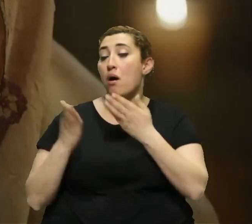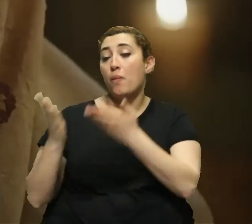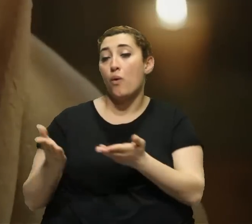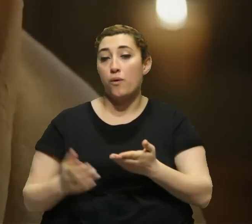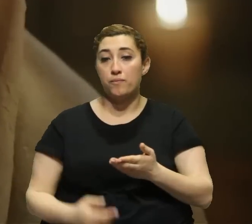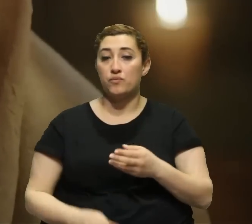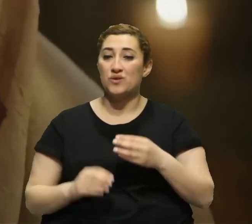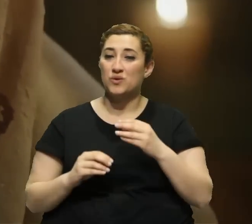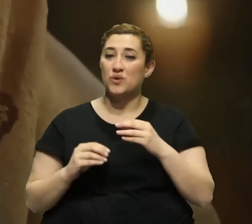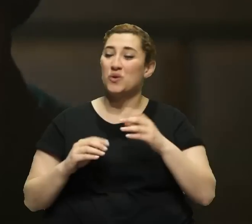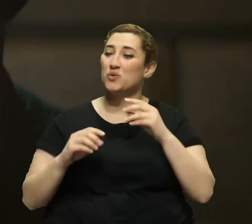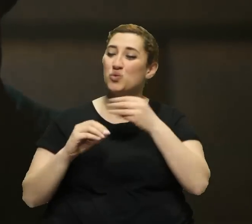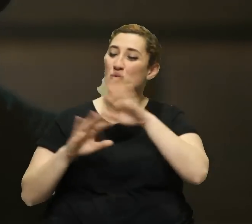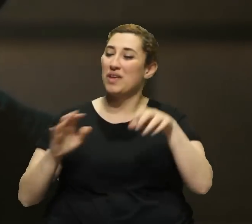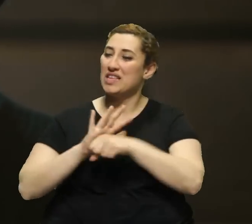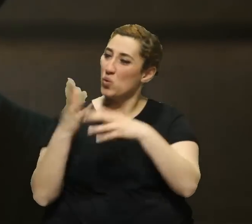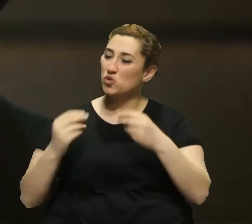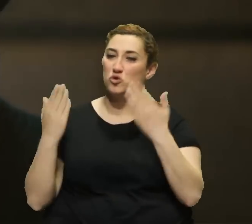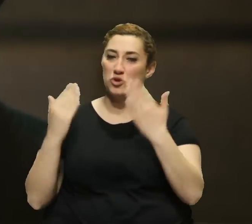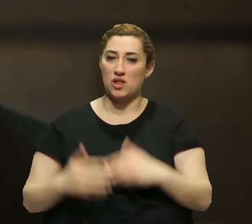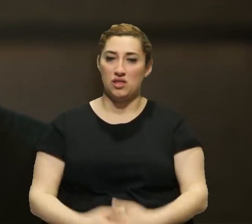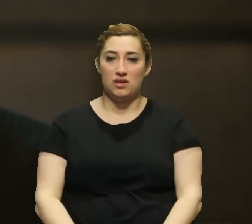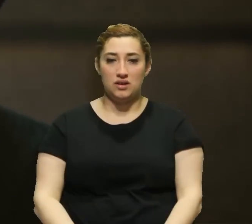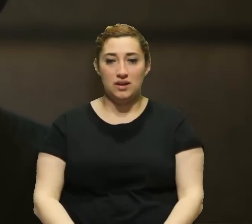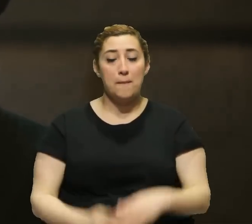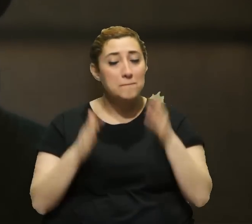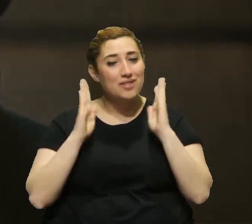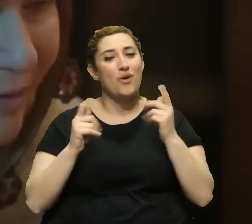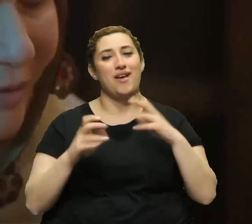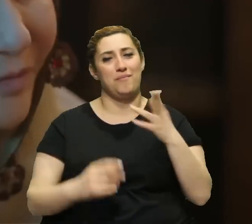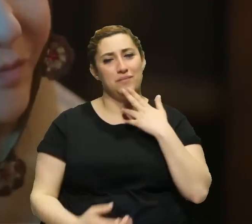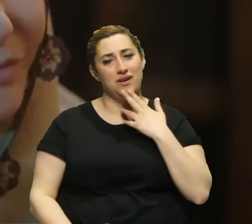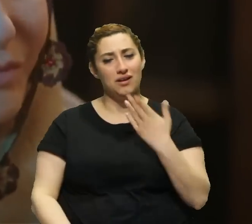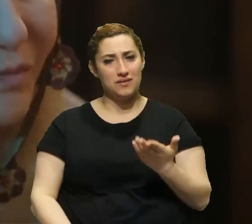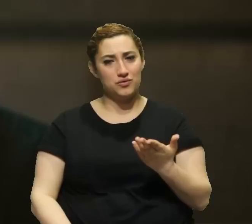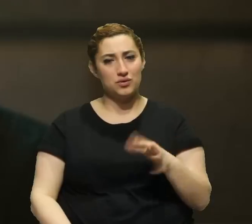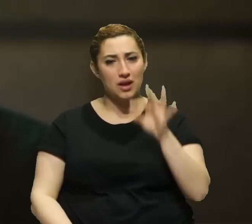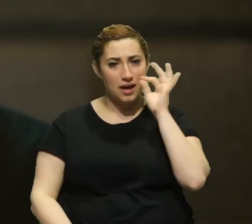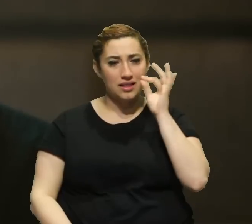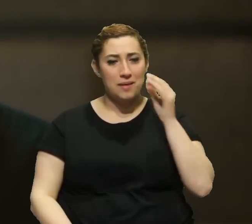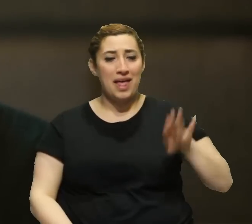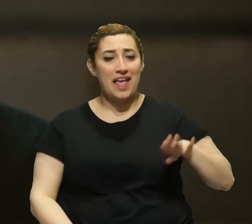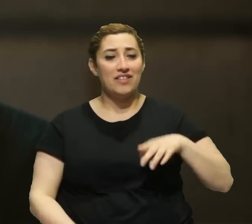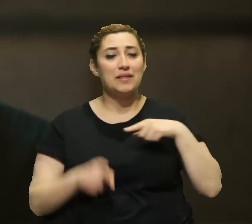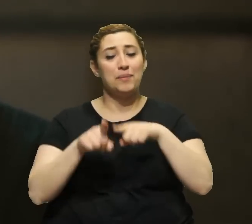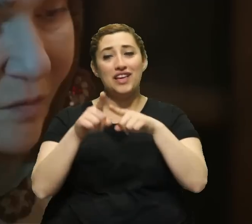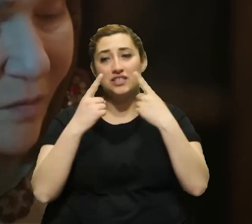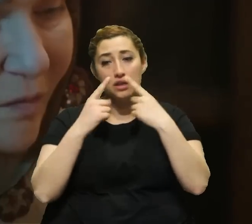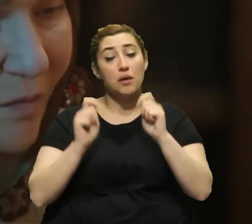Soyları bata inşallah! Beddua etme Hatun. Adam, evladının peşine düşecek elbet.